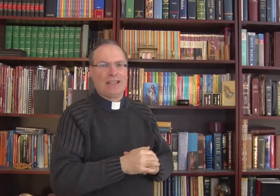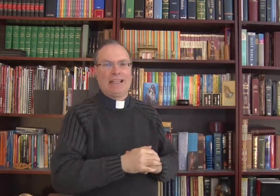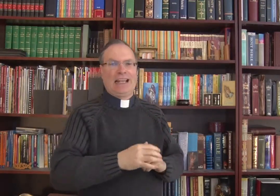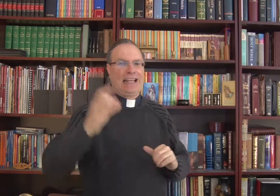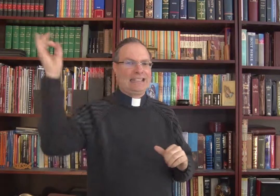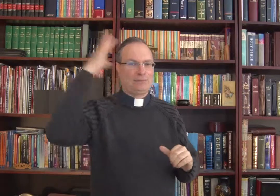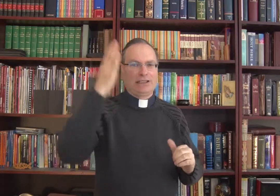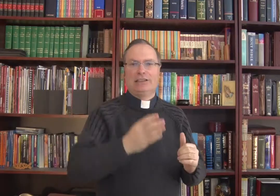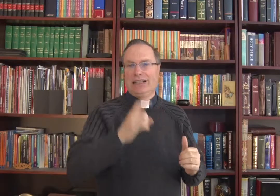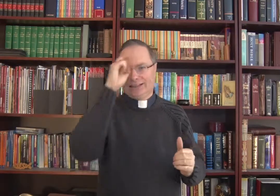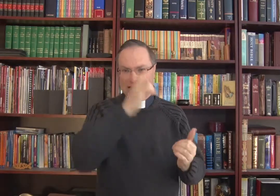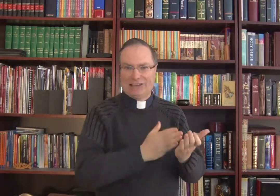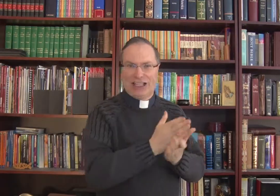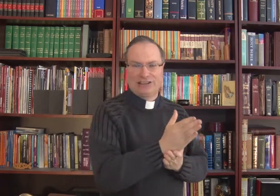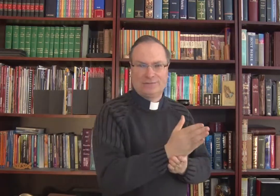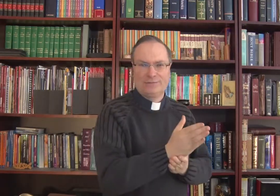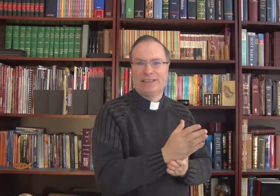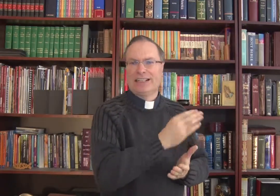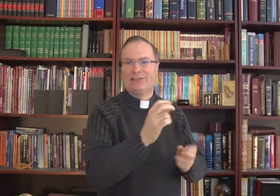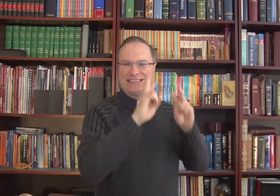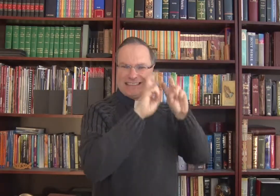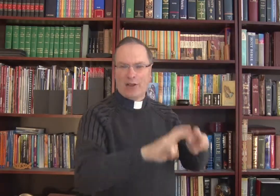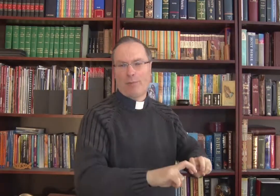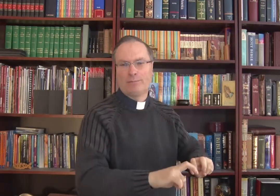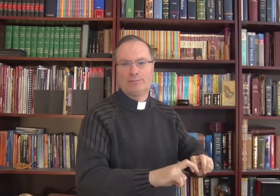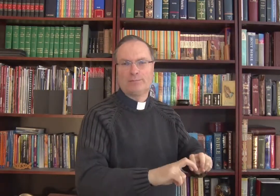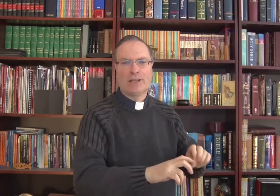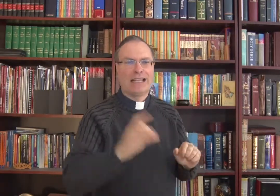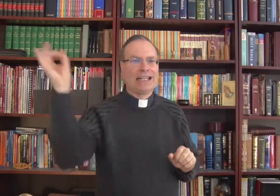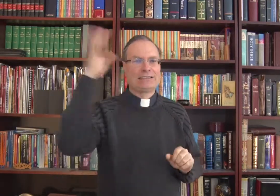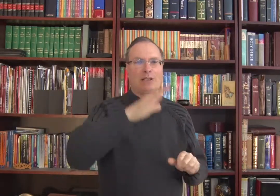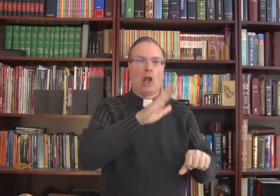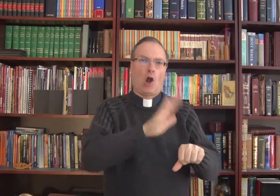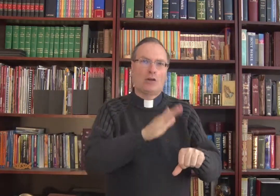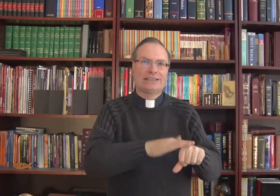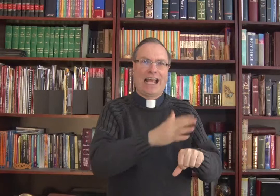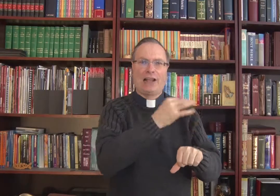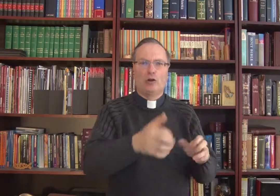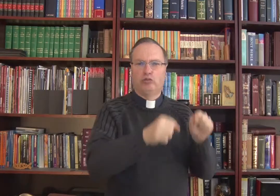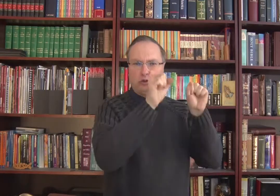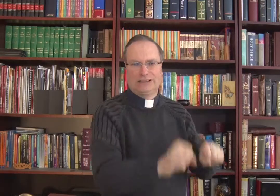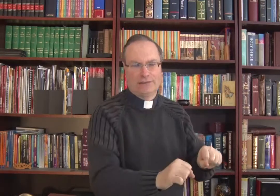Esprit de sagesse et de discernement, Esprit de conseil et de puissance,